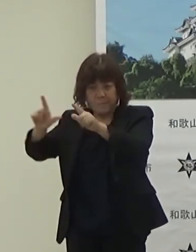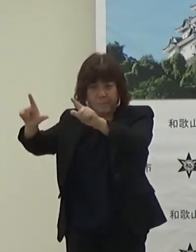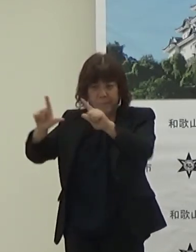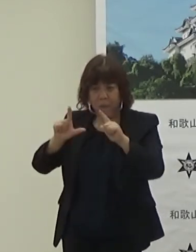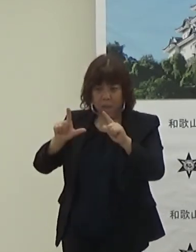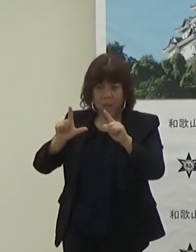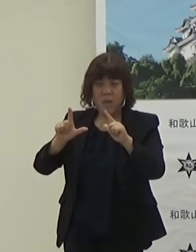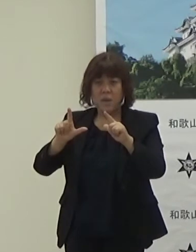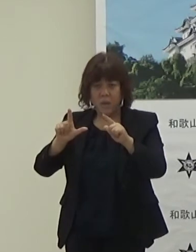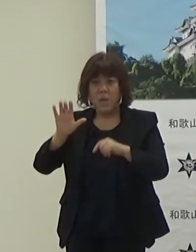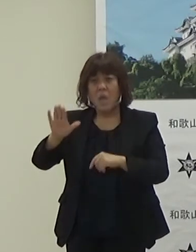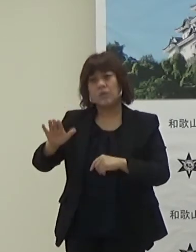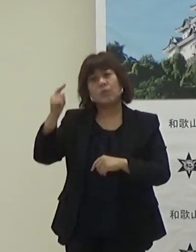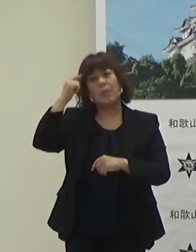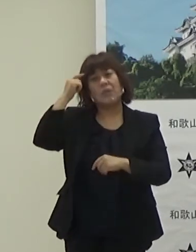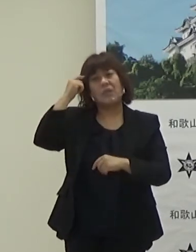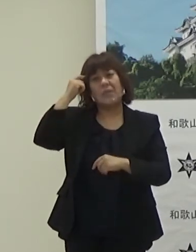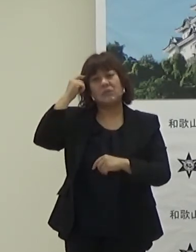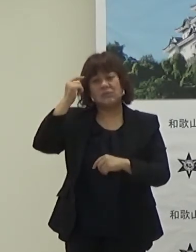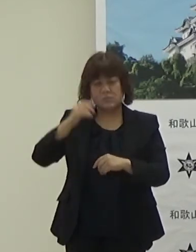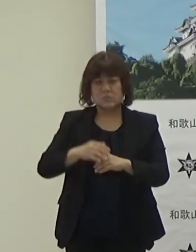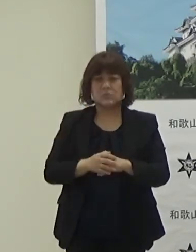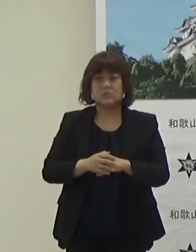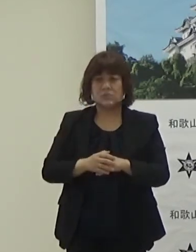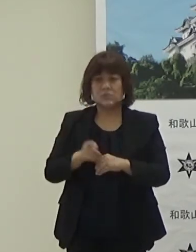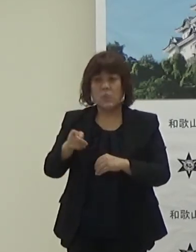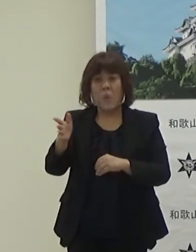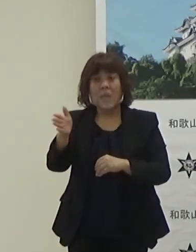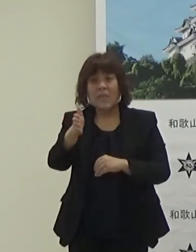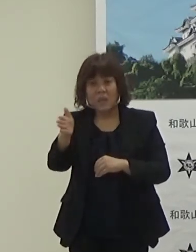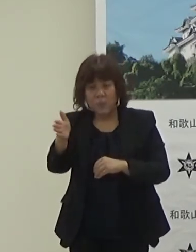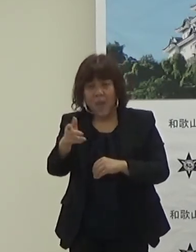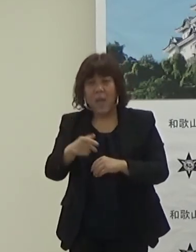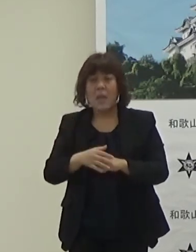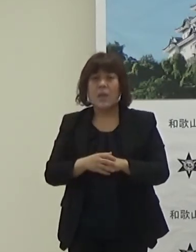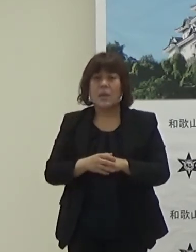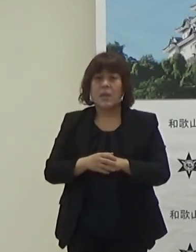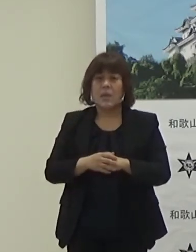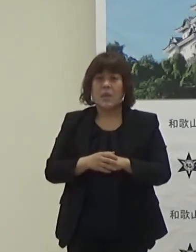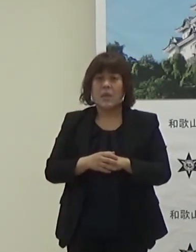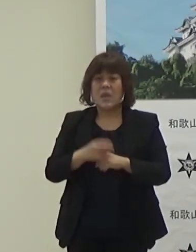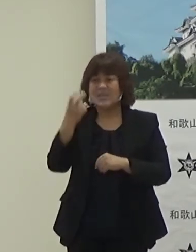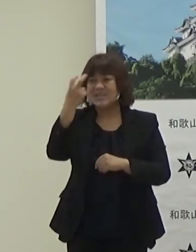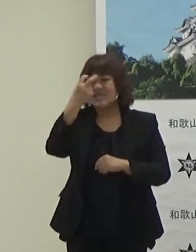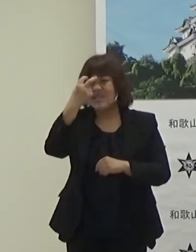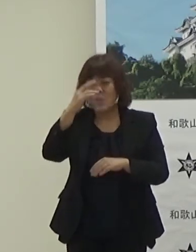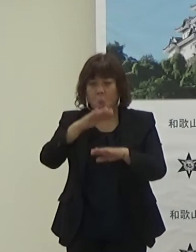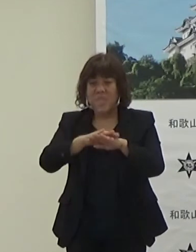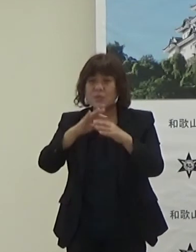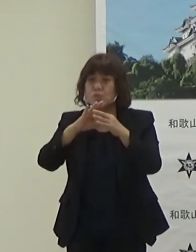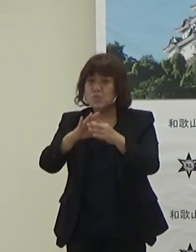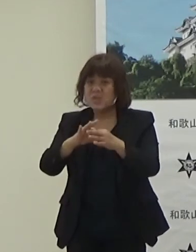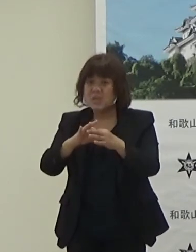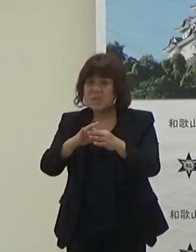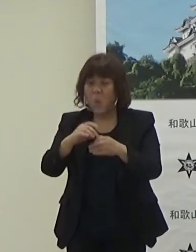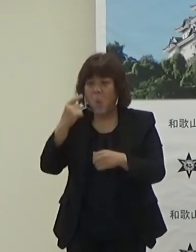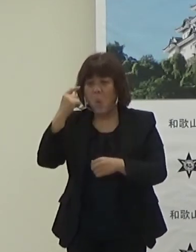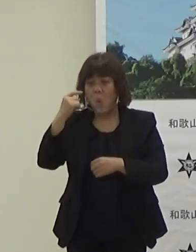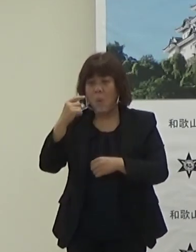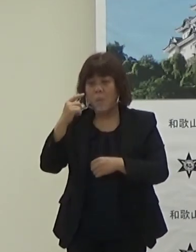おりるものだというふうに思ってます その辺は審査の手続きをずっと 見守らなきゃいけないんですけども